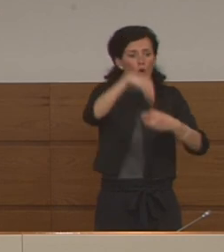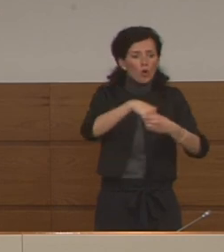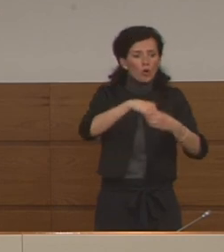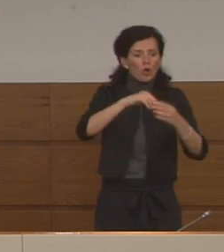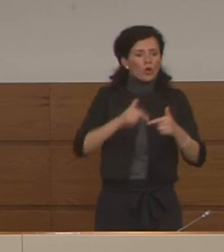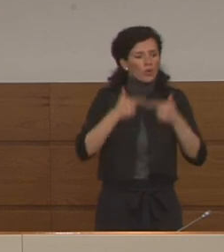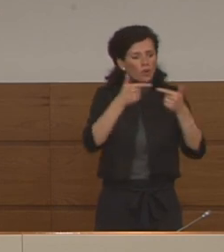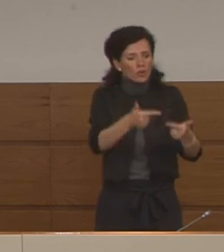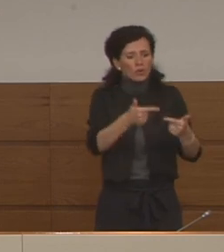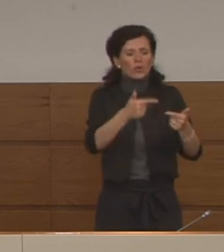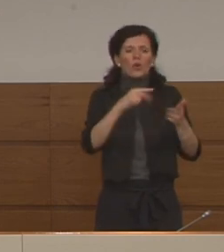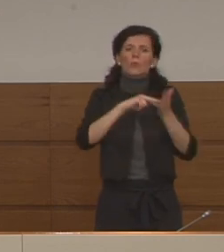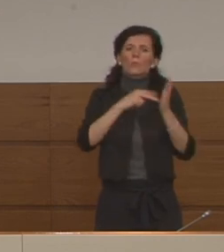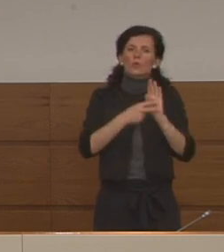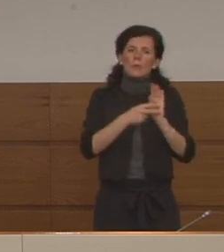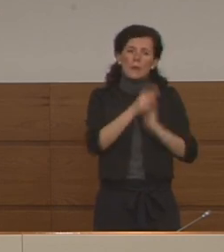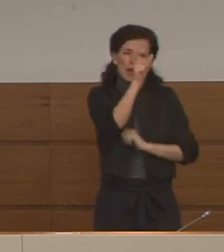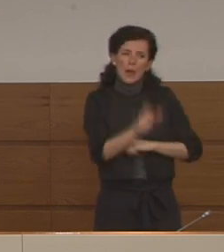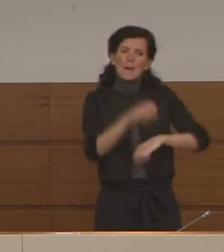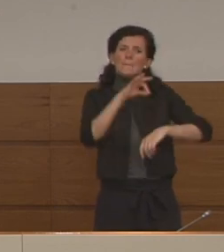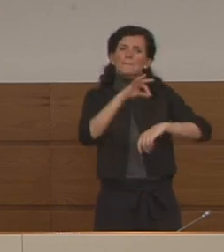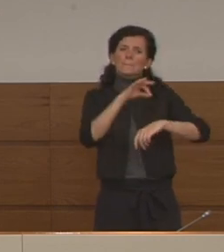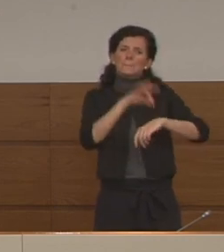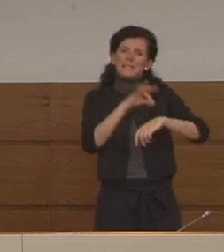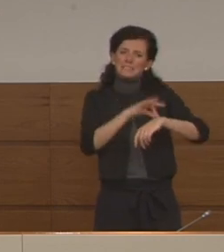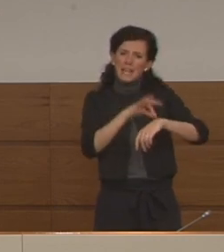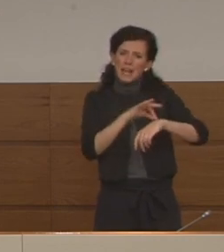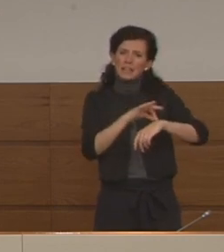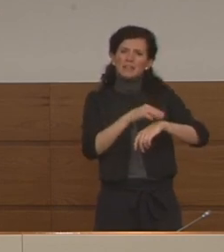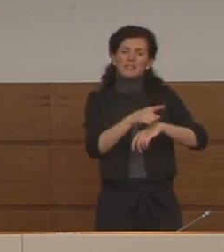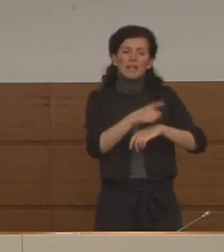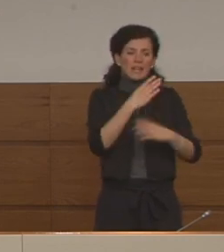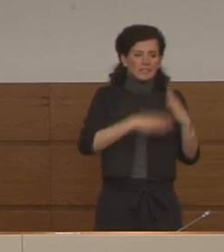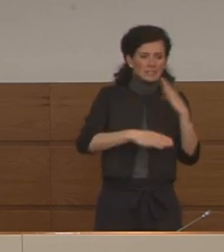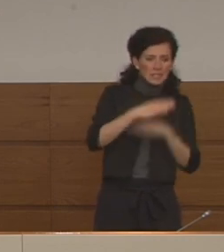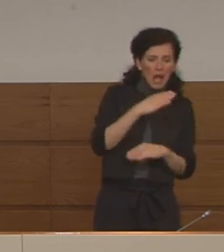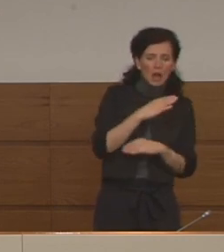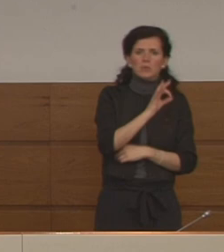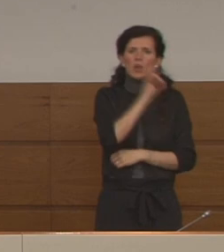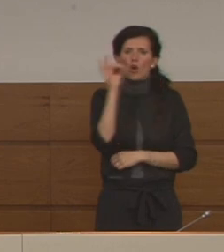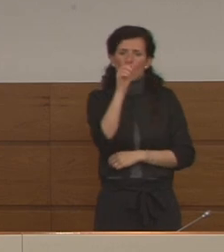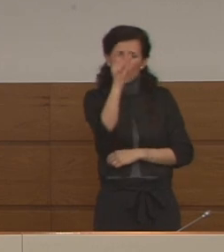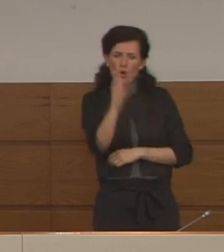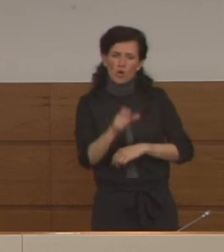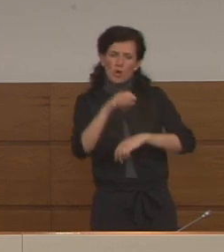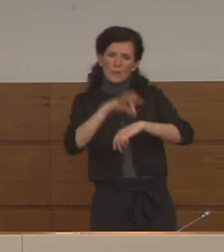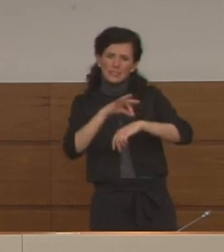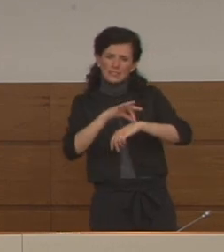chiedo scusa, sulle persone che hanno o disabilità o patologie croniche a casa,